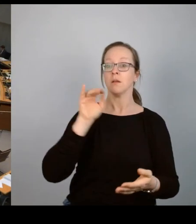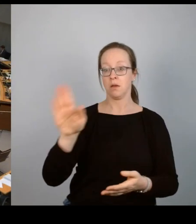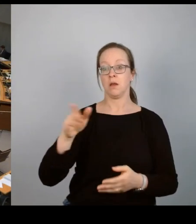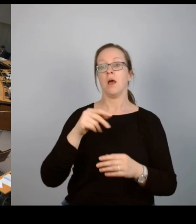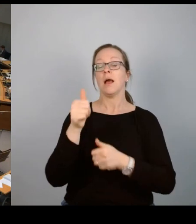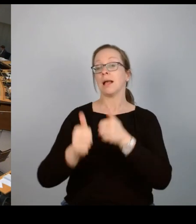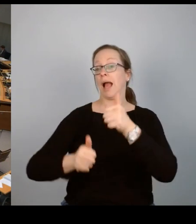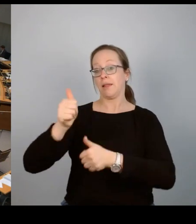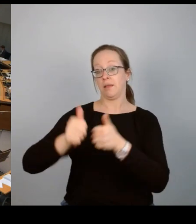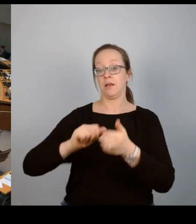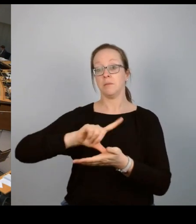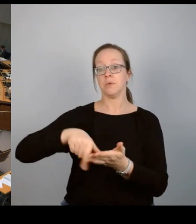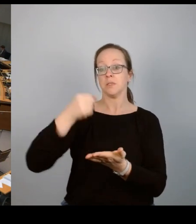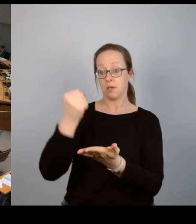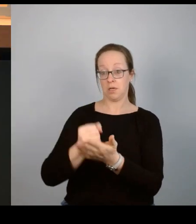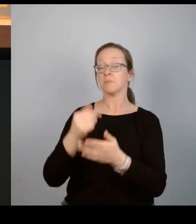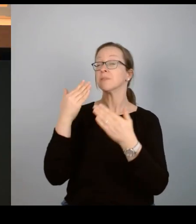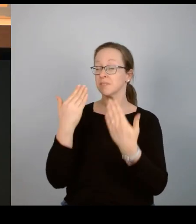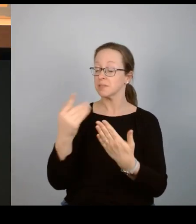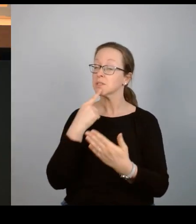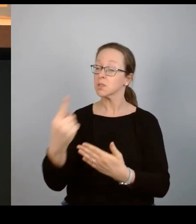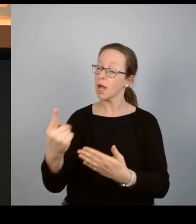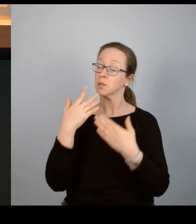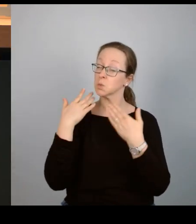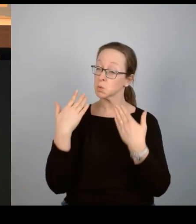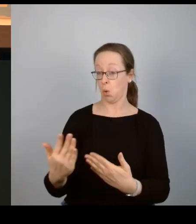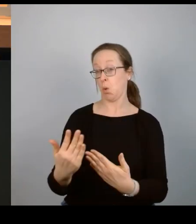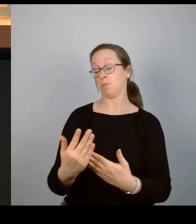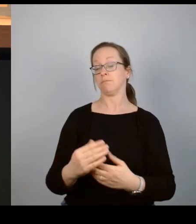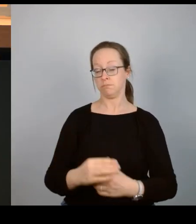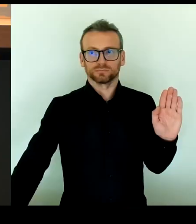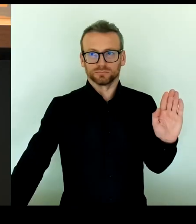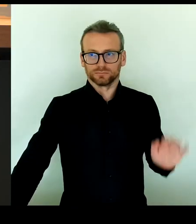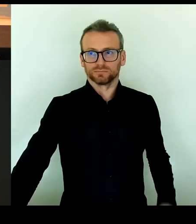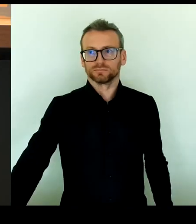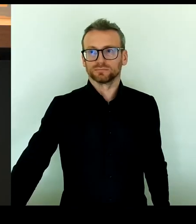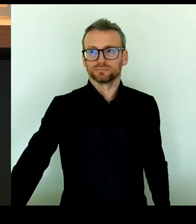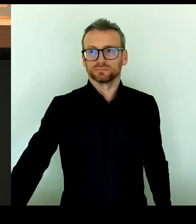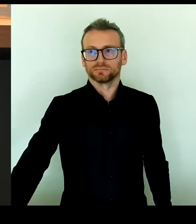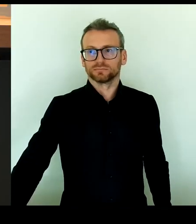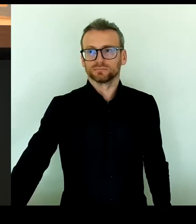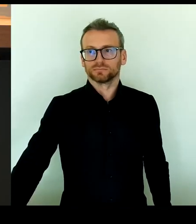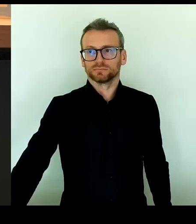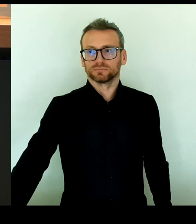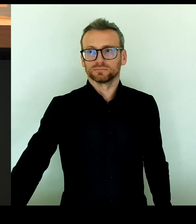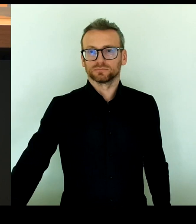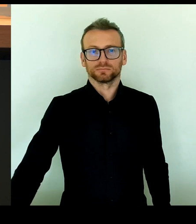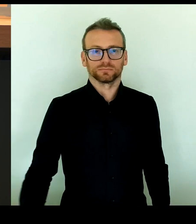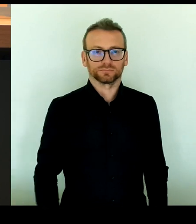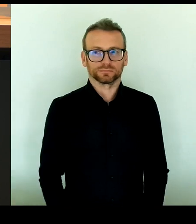Machulik. Sie haben vorhin von Selbstverständlichkeit gesprochen. Also das, was in dem Antrag steht, wären